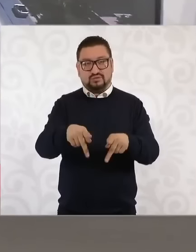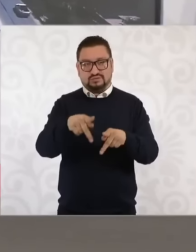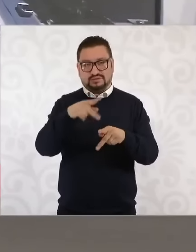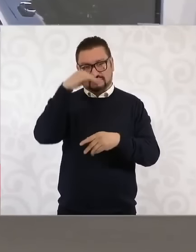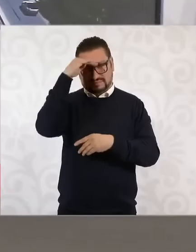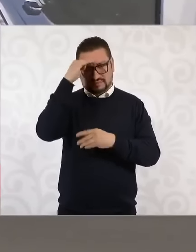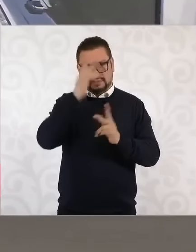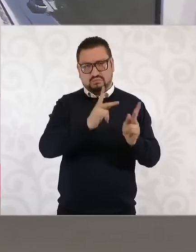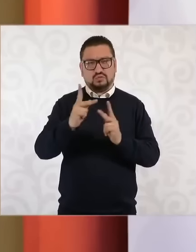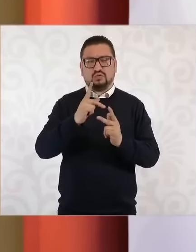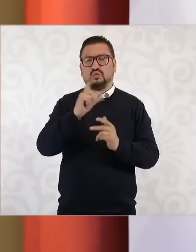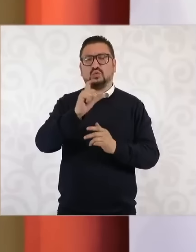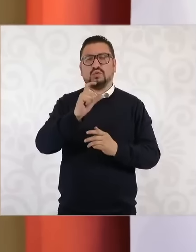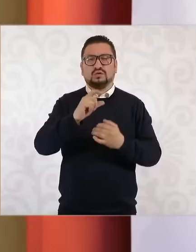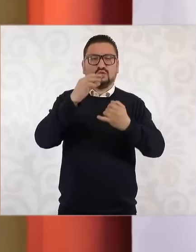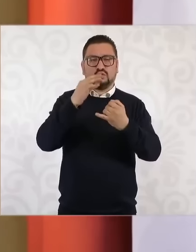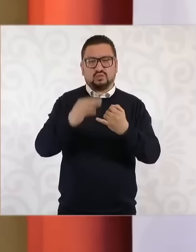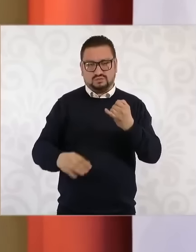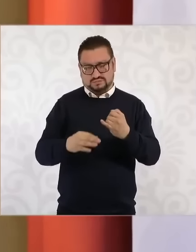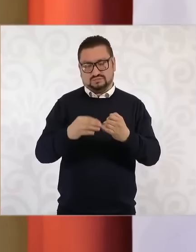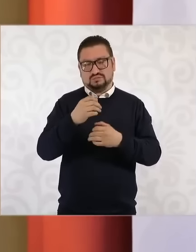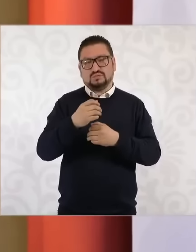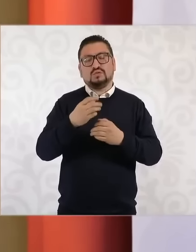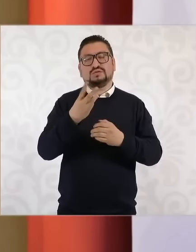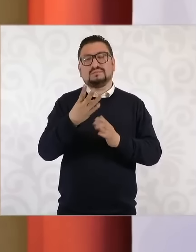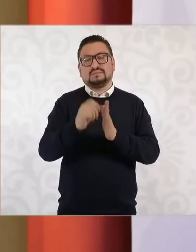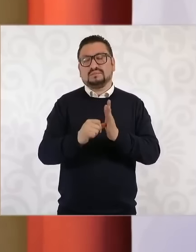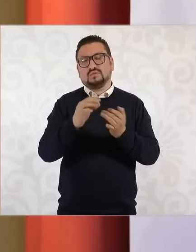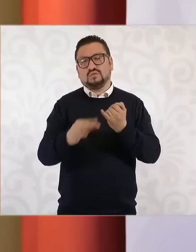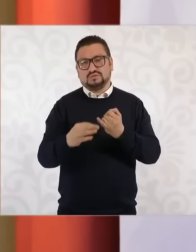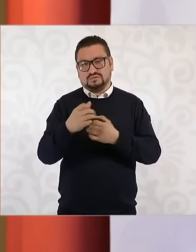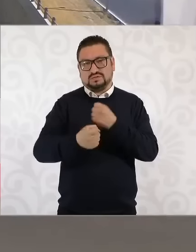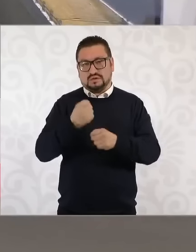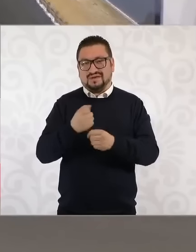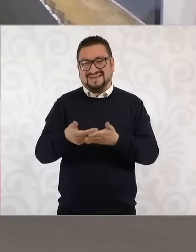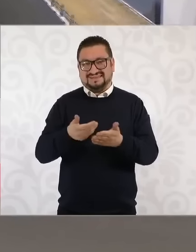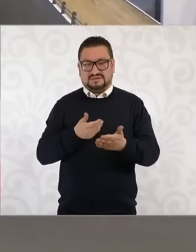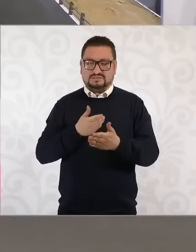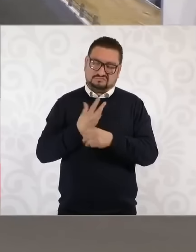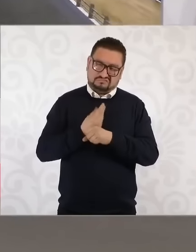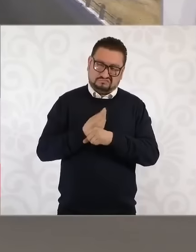terminarse en el último trimestre de este año y sin embargo se lograron acortar los tiempos.